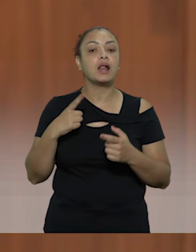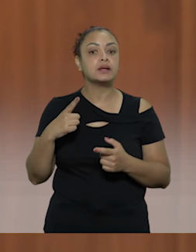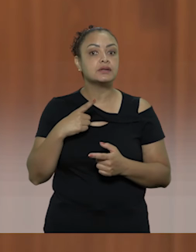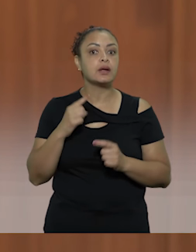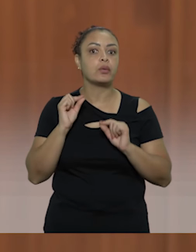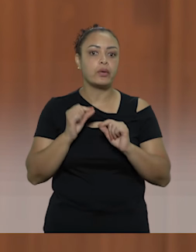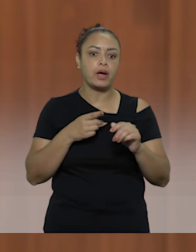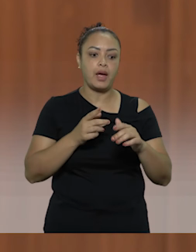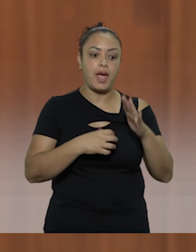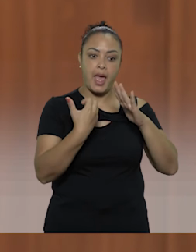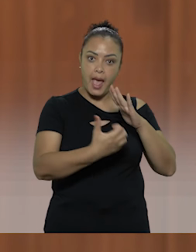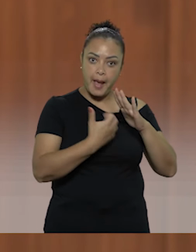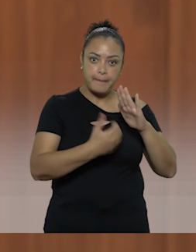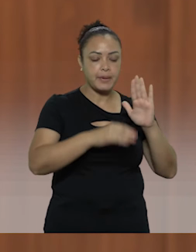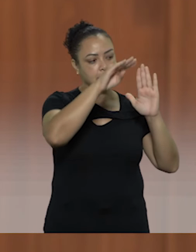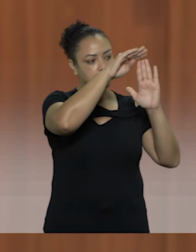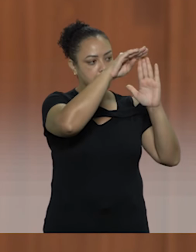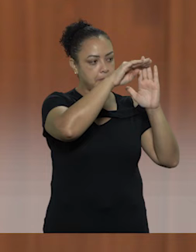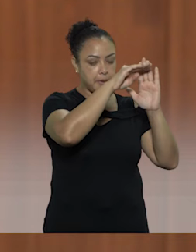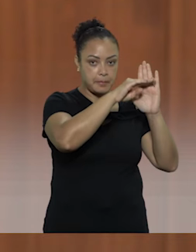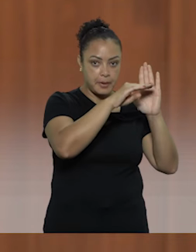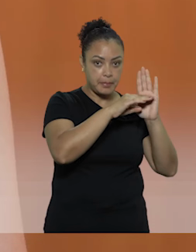com boas métricas de performance e lucratividade.